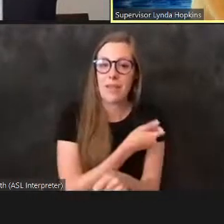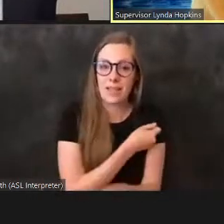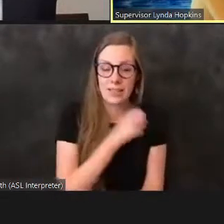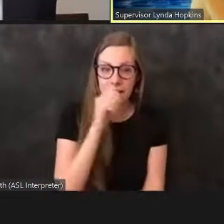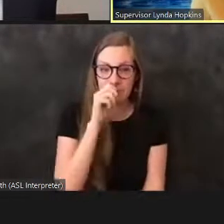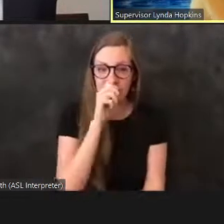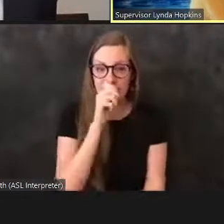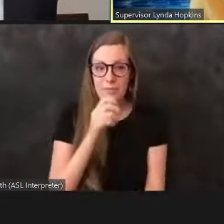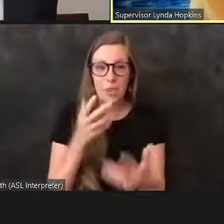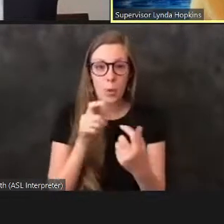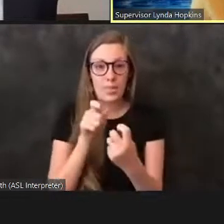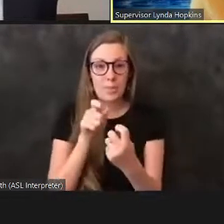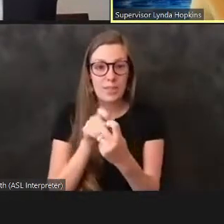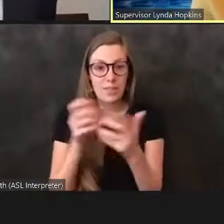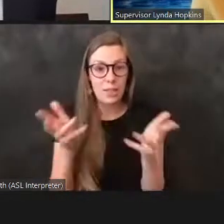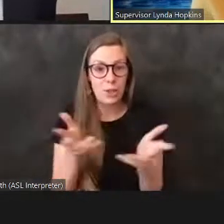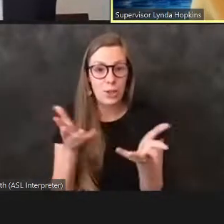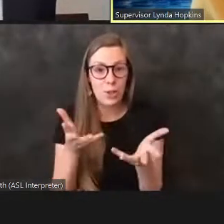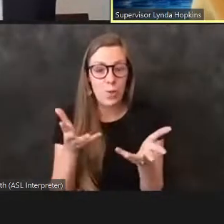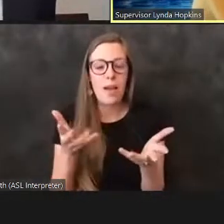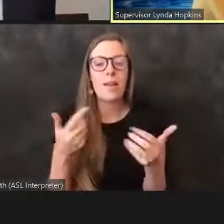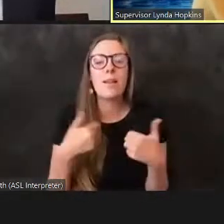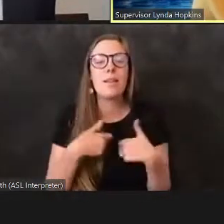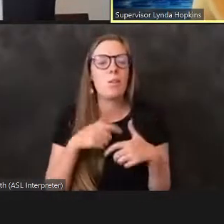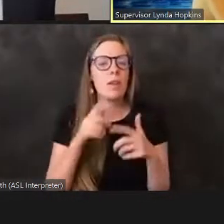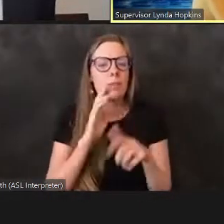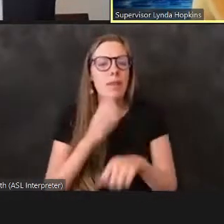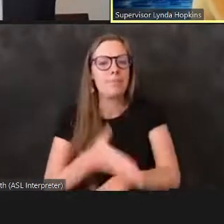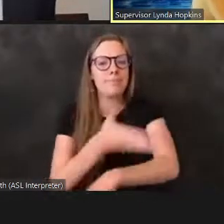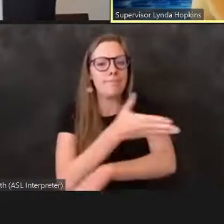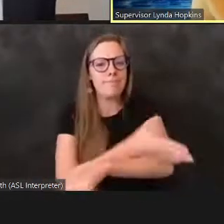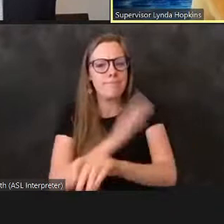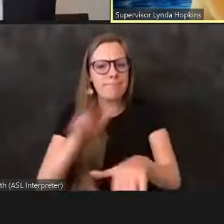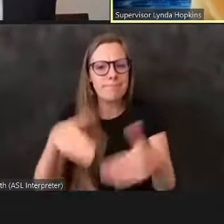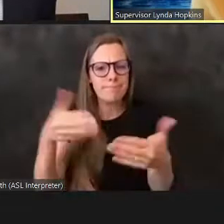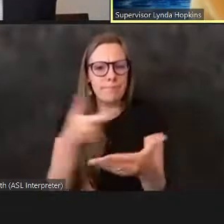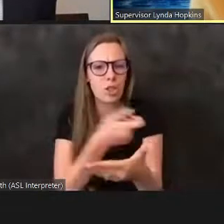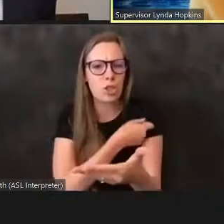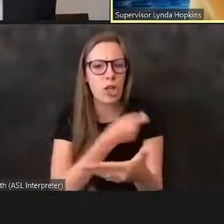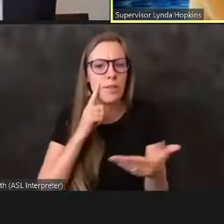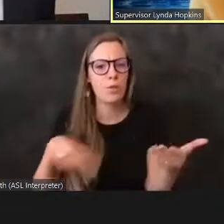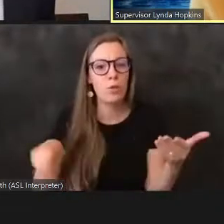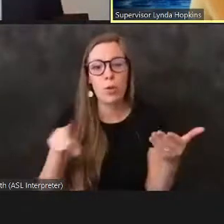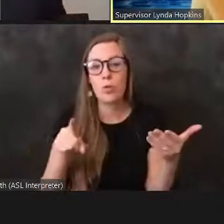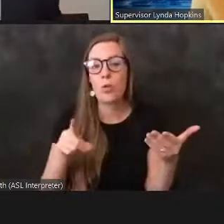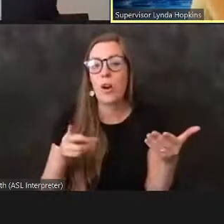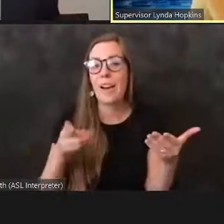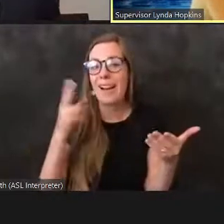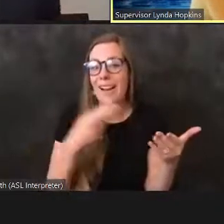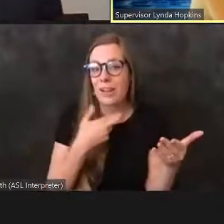nuestra población elegible está completamente vacunado. Particularmente es alentador. Hemos logrado que un gran progreso en la